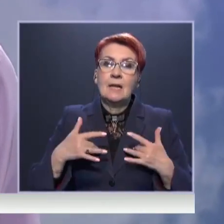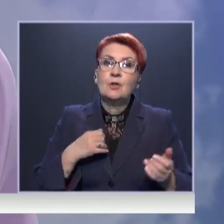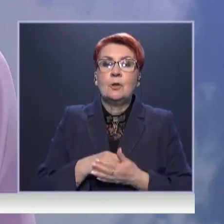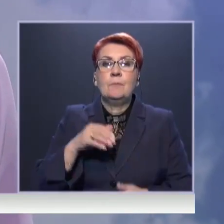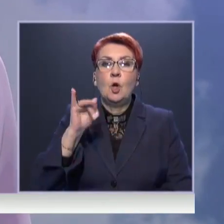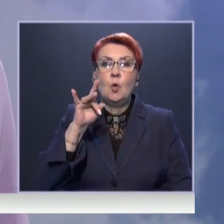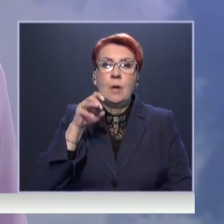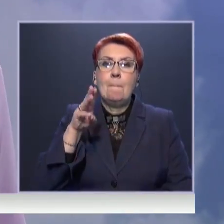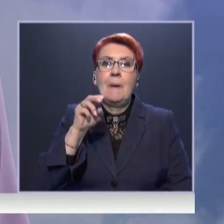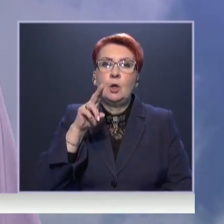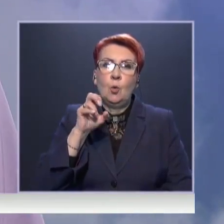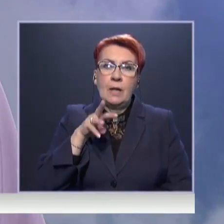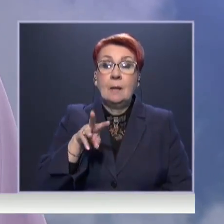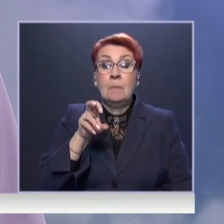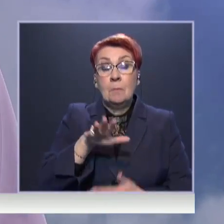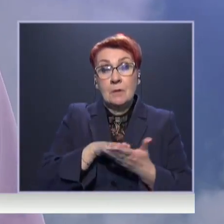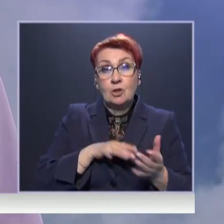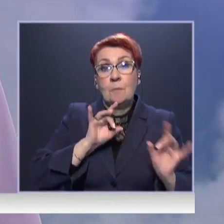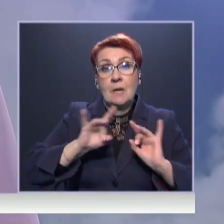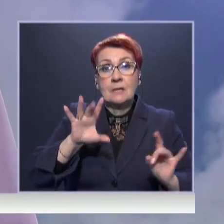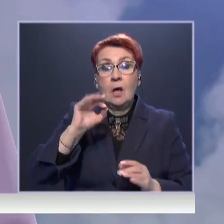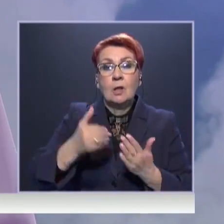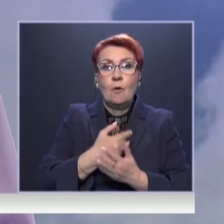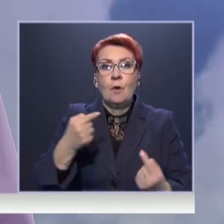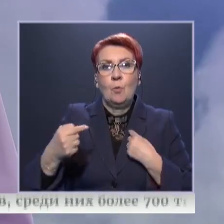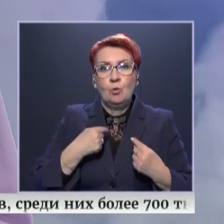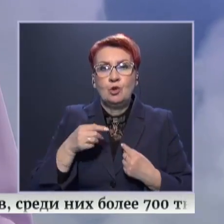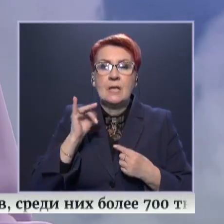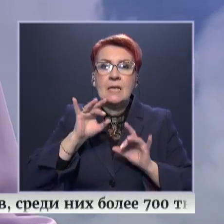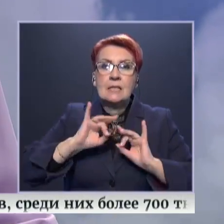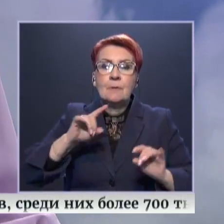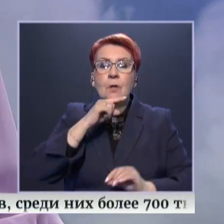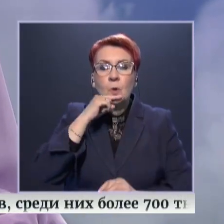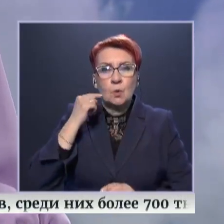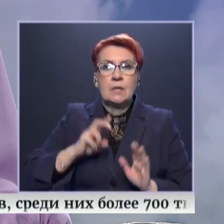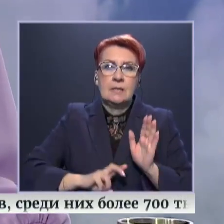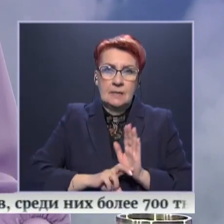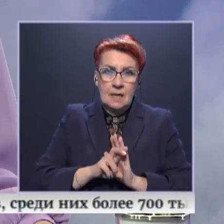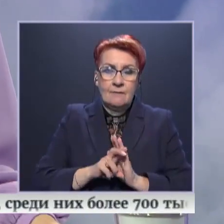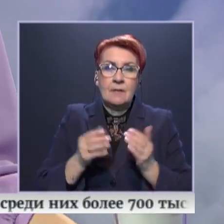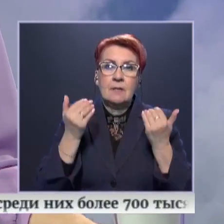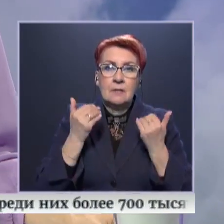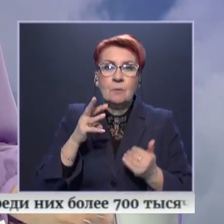батуриным мы продолжаем рассказывать о новомучениках и исповедниках русской церкви сегодня мы вспоминаем